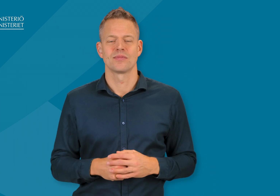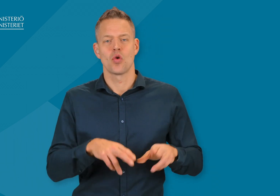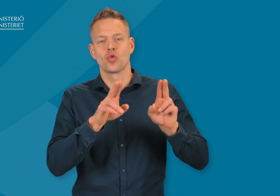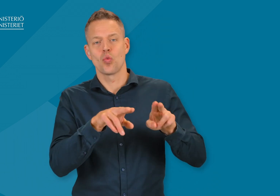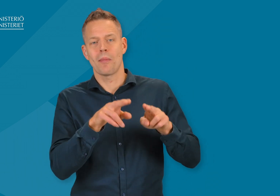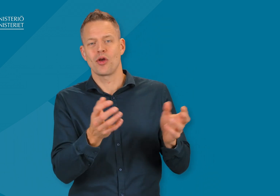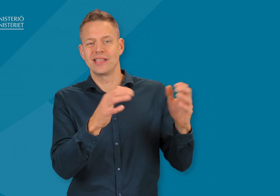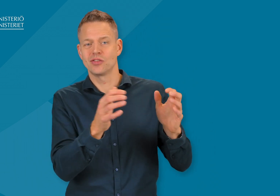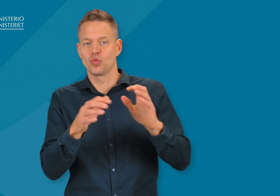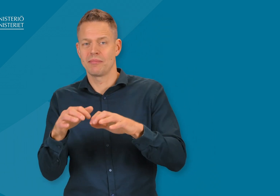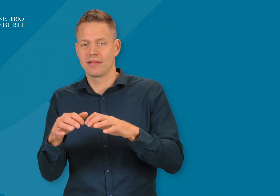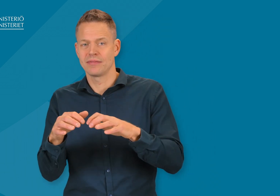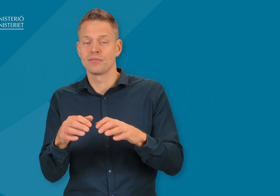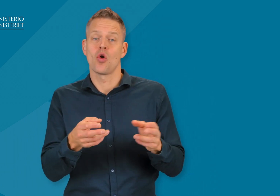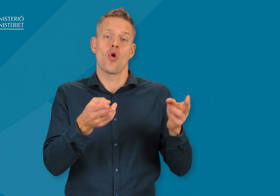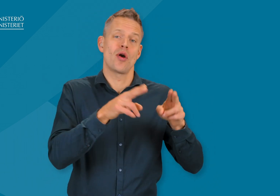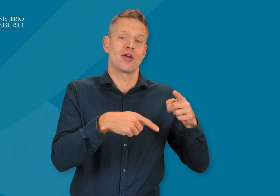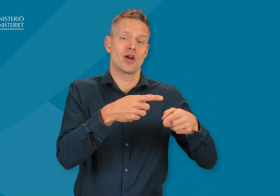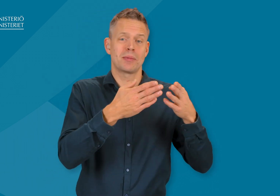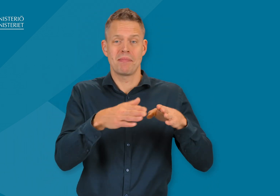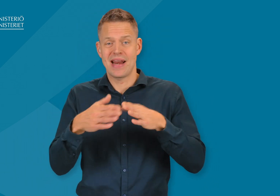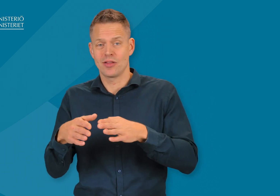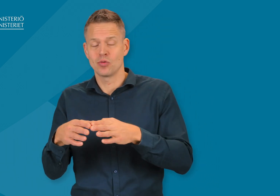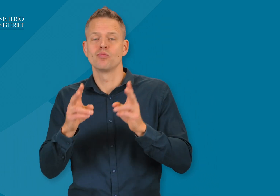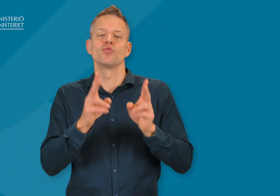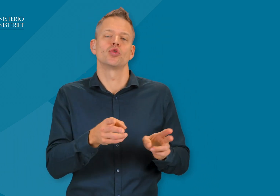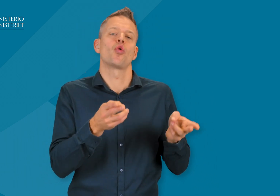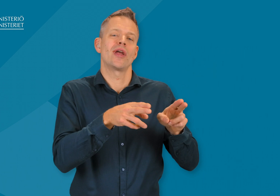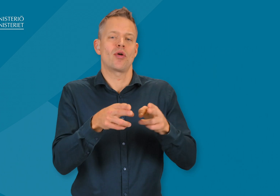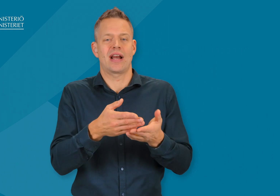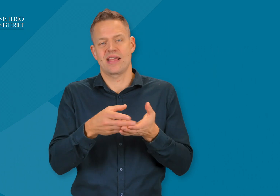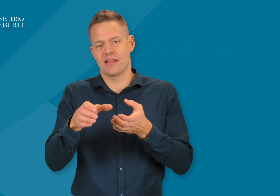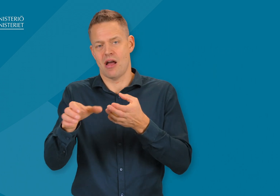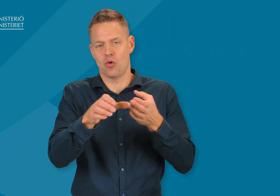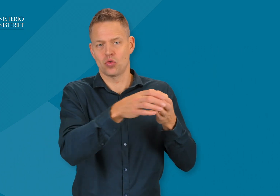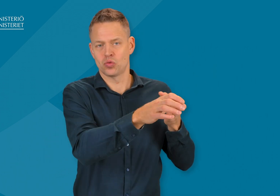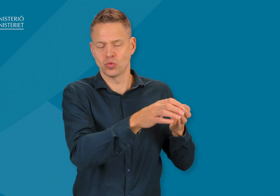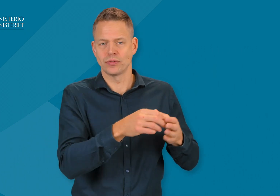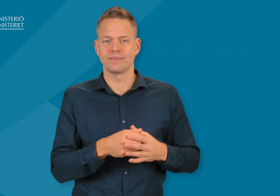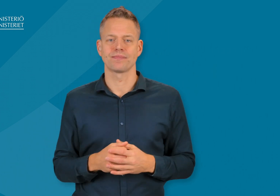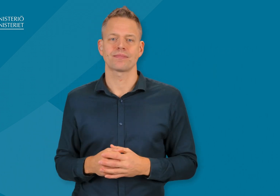• tuomioistuimet, oikeudenkäynti- menettely ja oikeudellinen jaotus